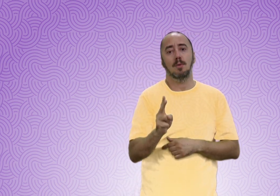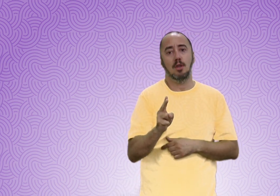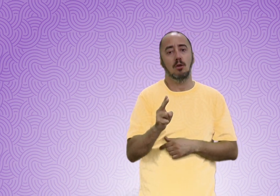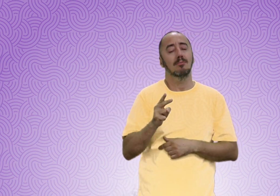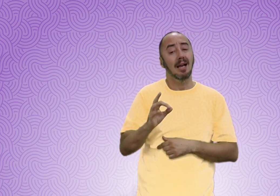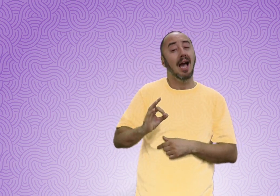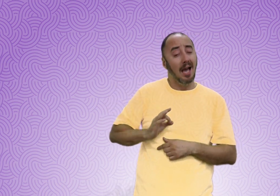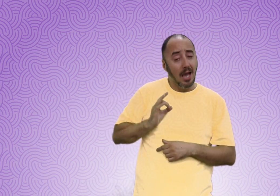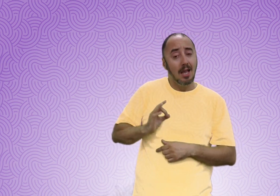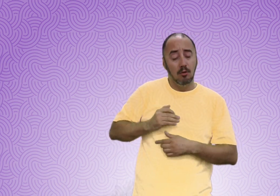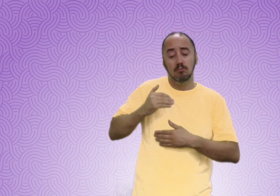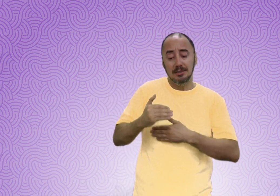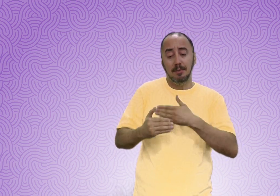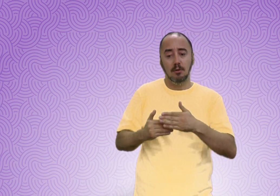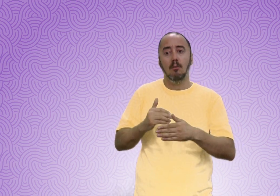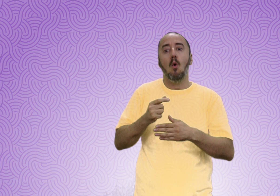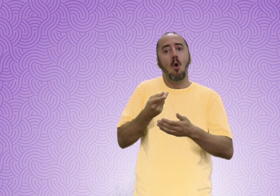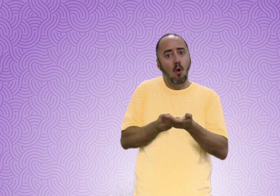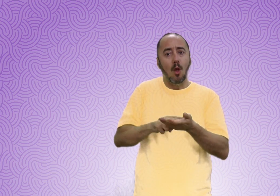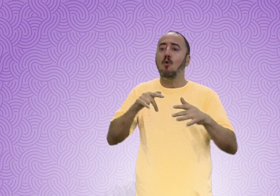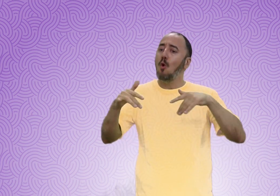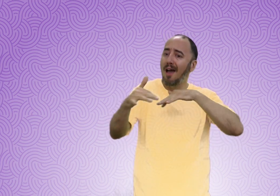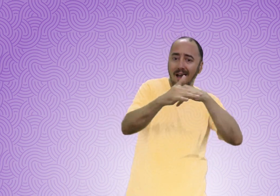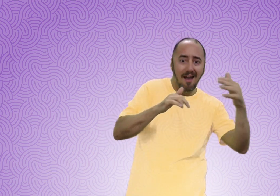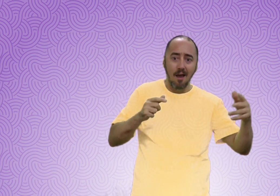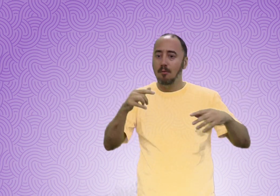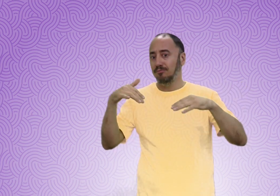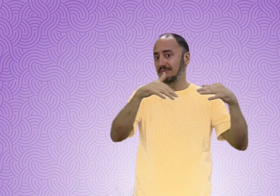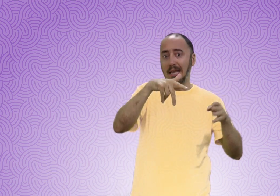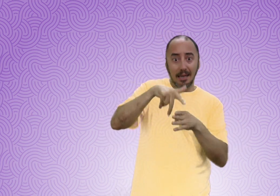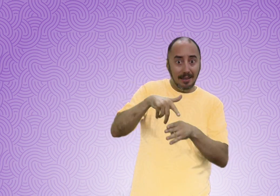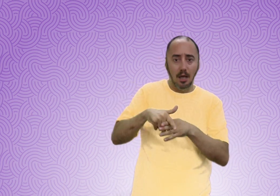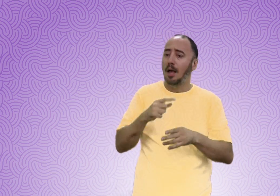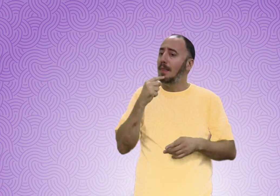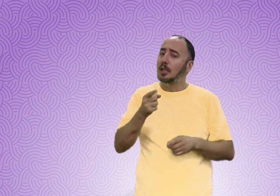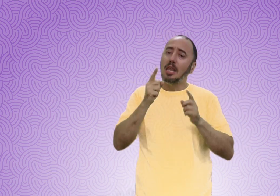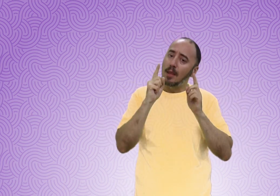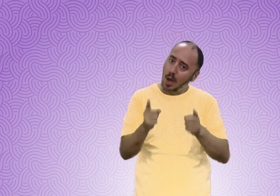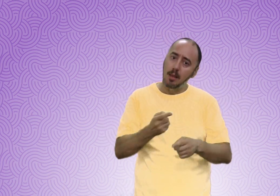Hace varios años, el gobierno prohibió este juego, pero años después se volvió a jugar.